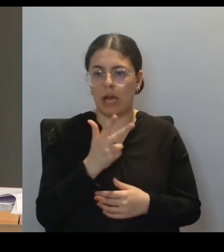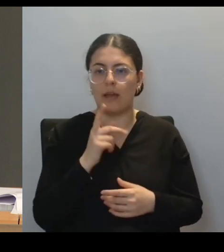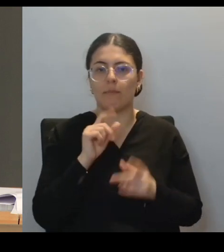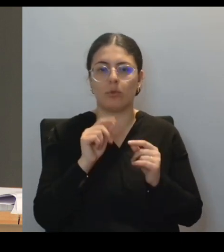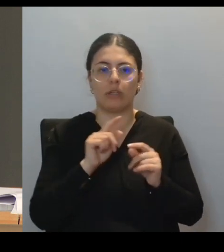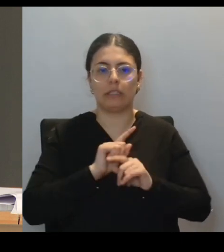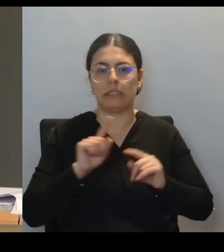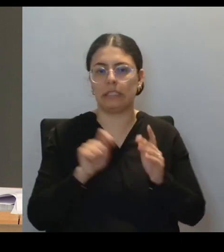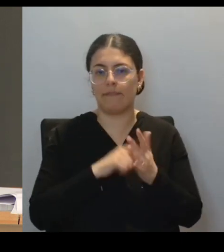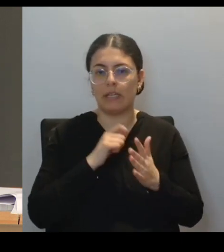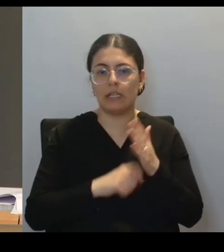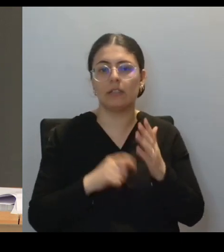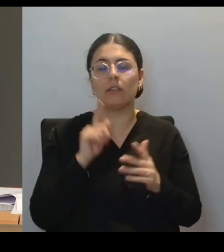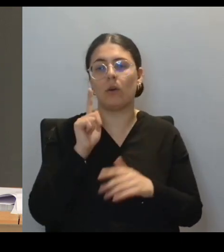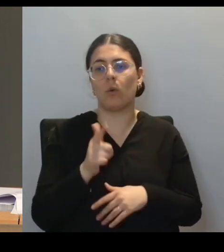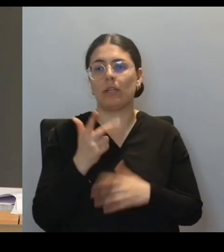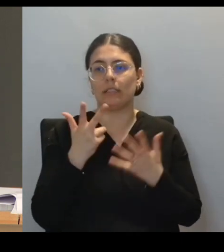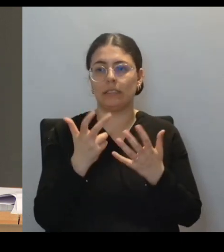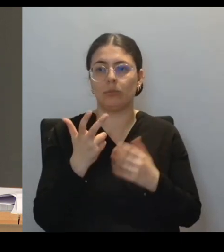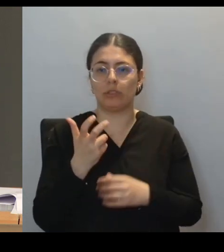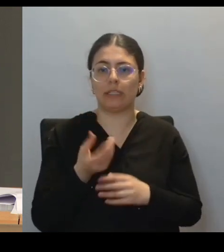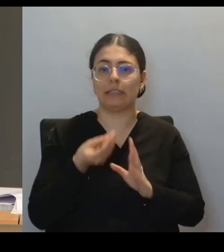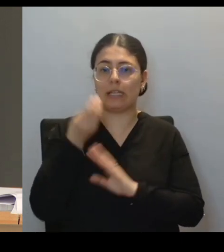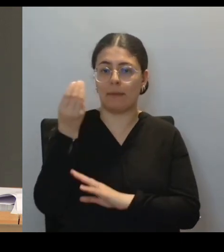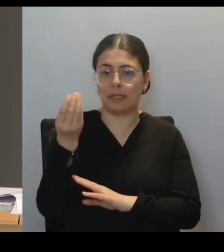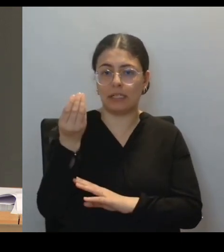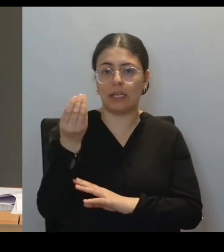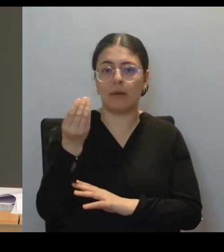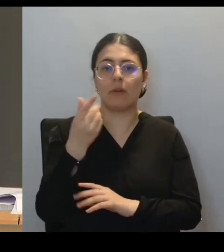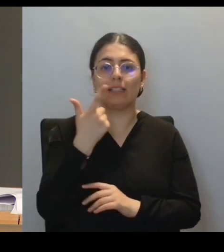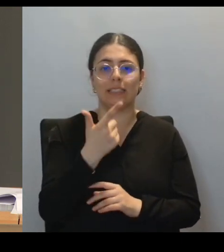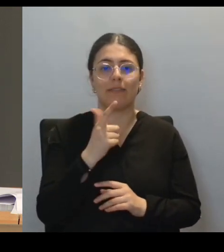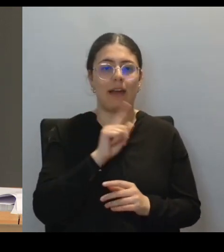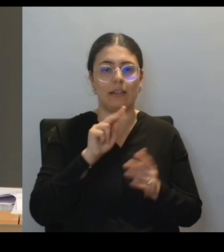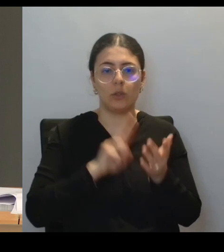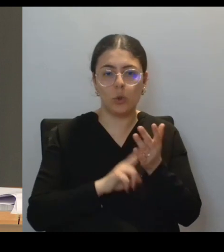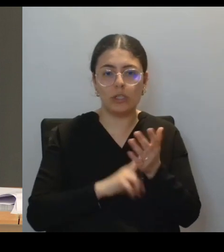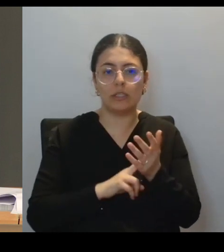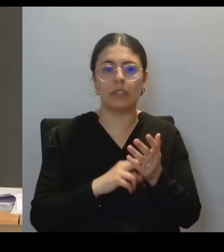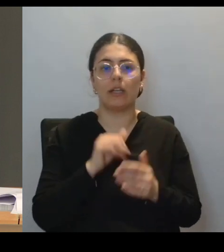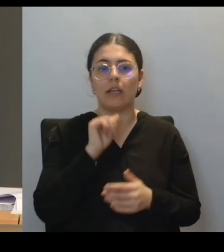Zwei ja, 17 nein 115 Enthaltungen drei damit nicht gewählt.